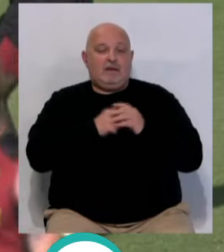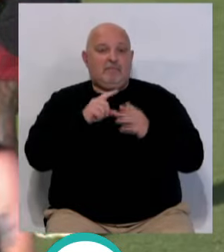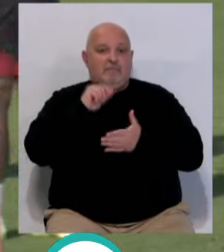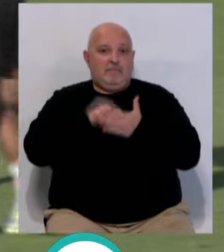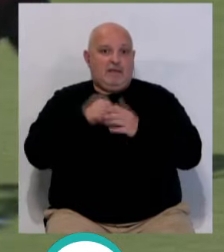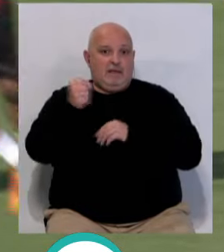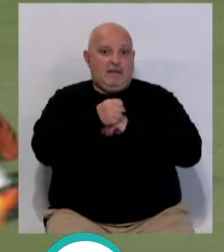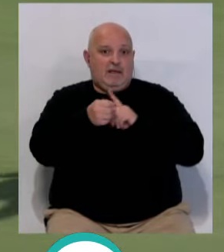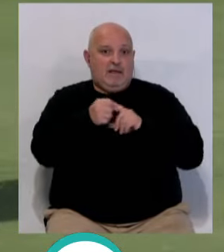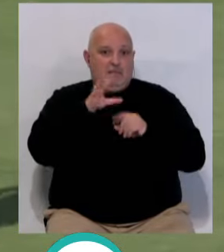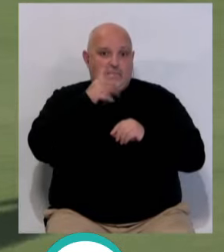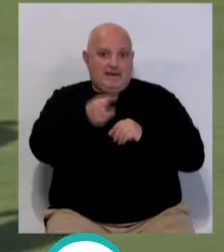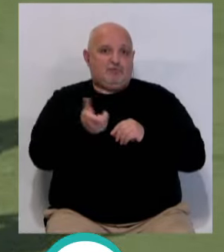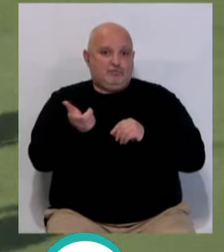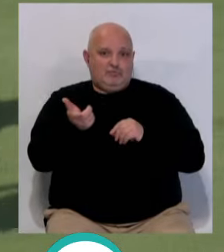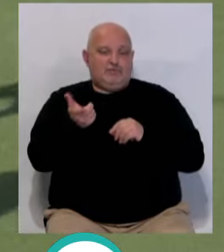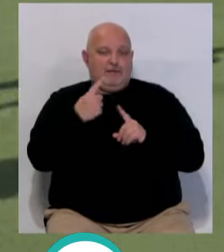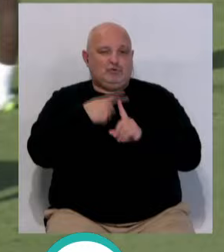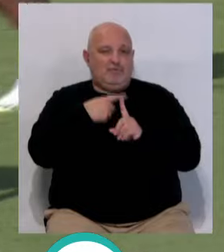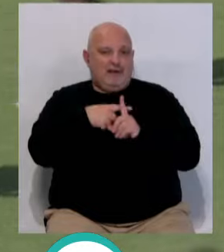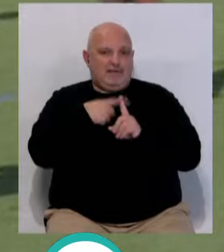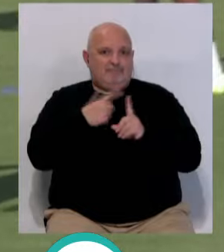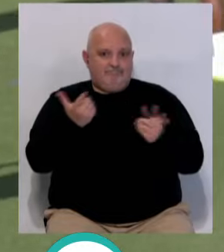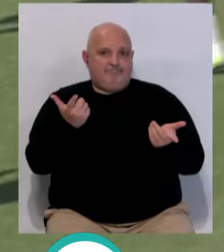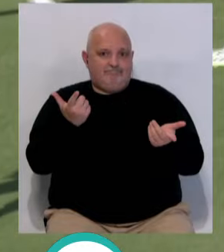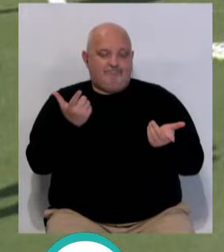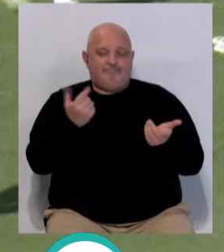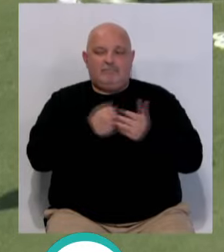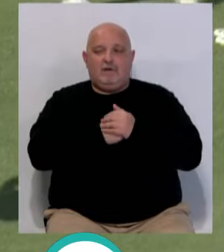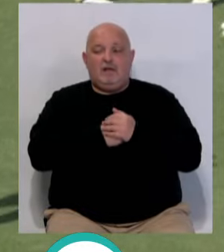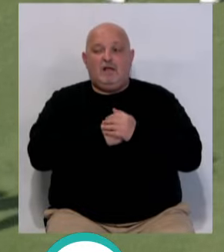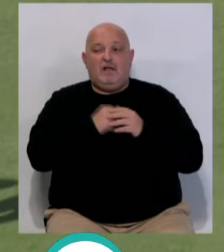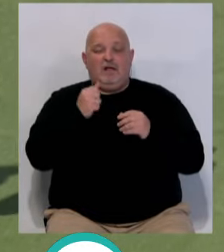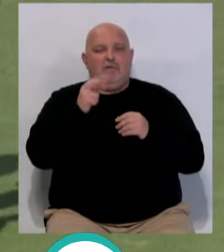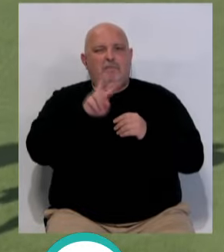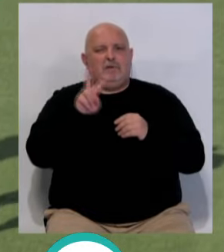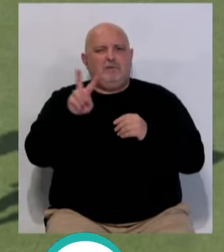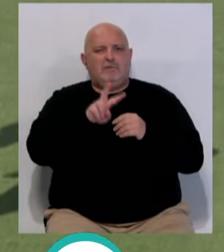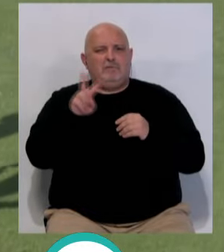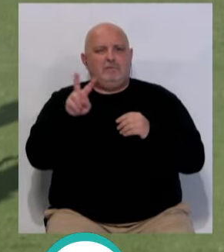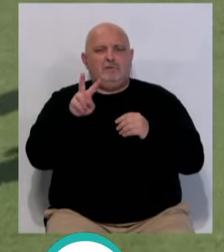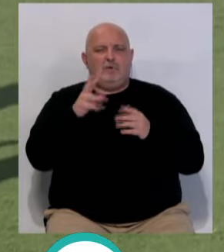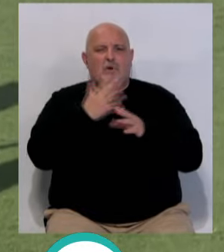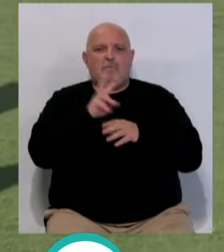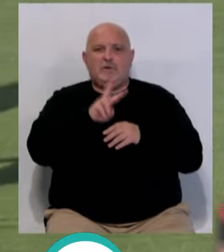eso y se ha fichado para sumar creo que Antonio ha dicho 22 22 partidos ha jugado 22 de titular